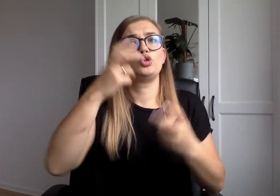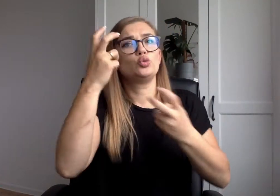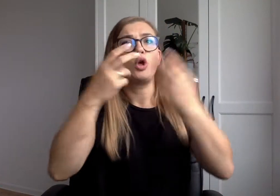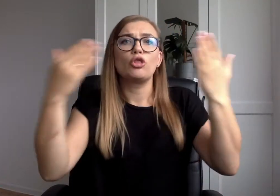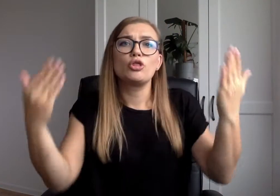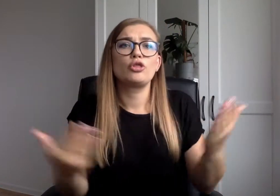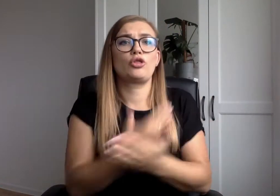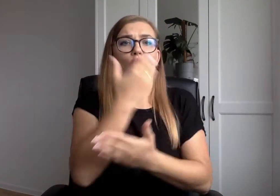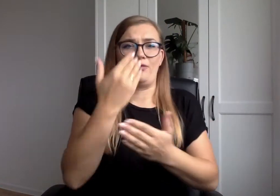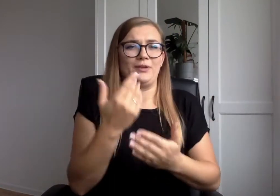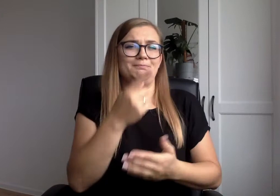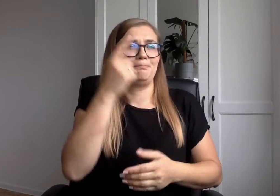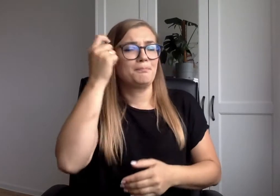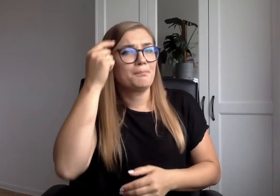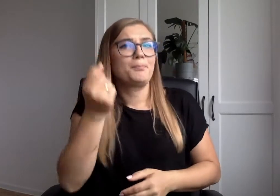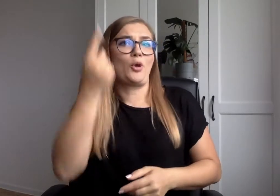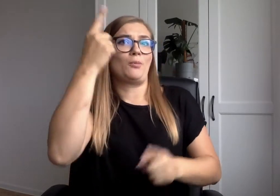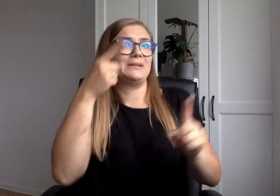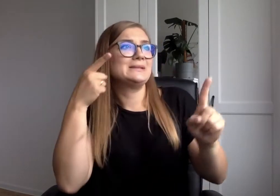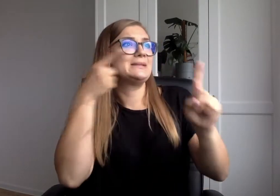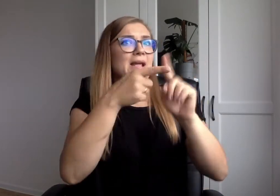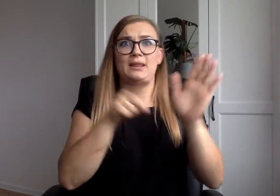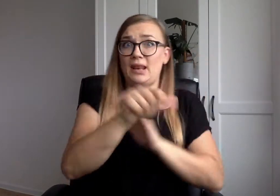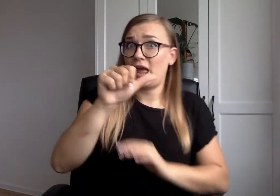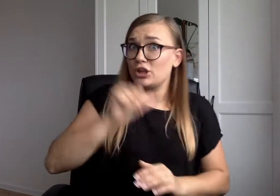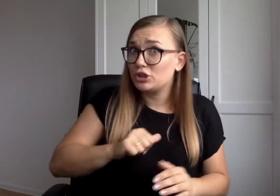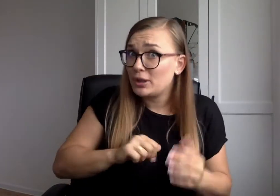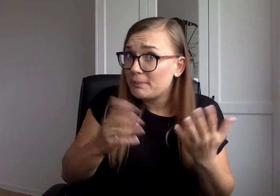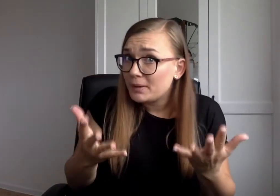Szukasz pomysłu na siebie i znalezienie celu w życiu?